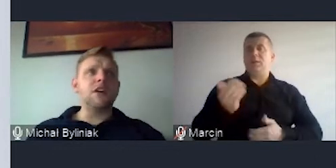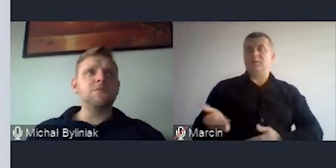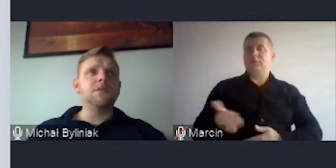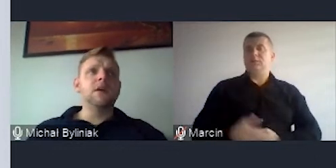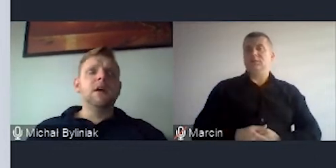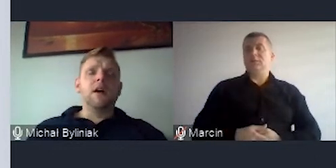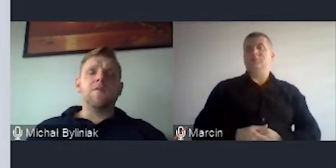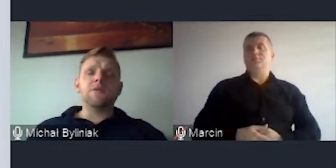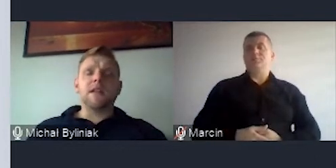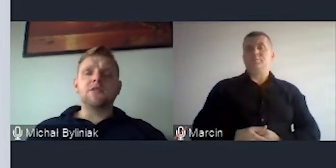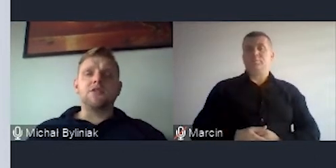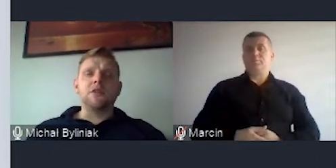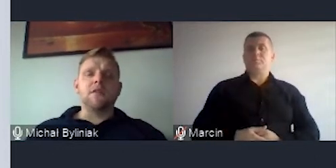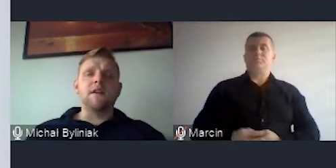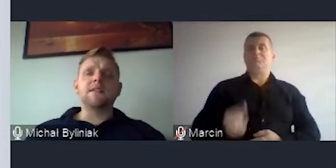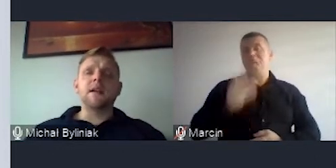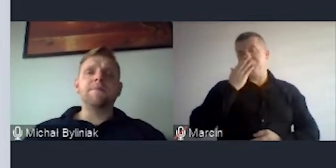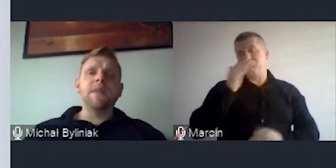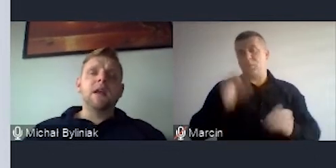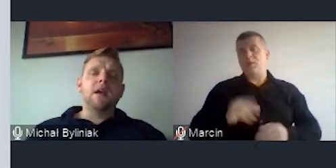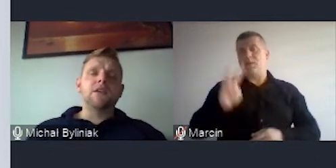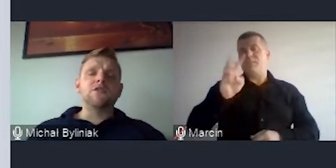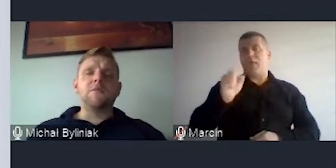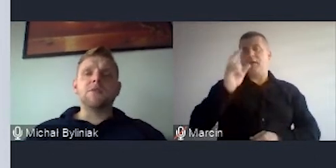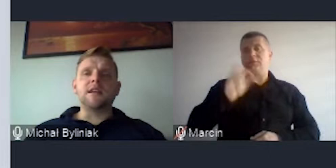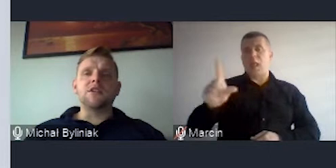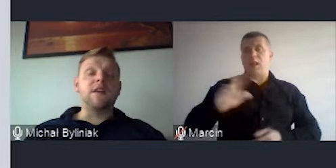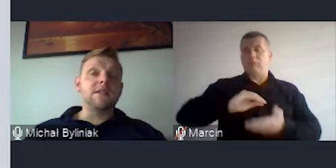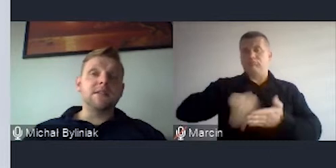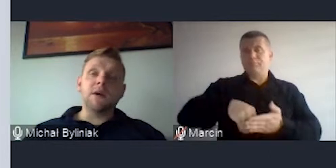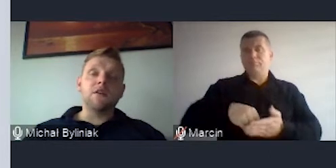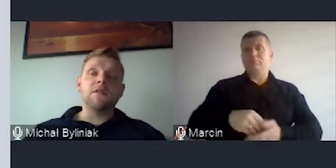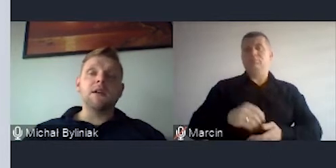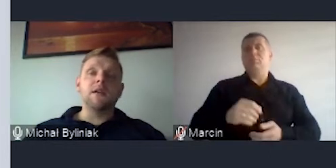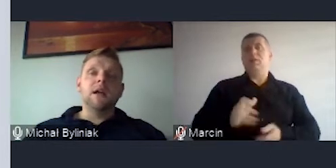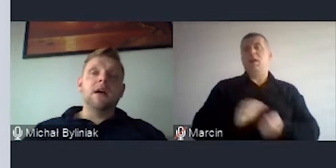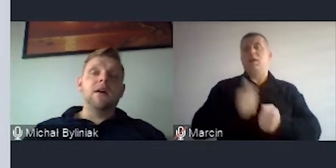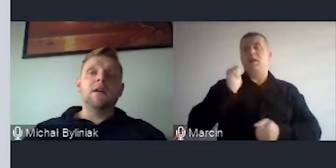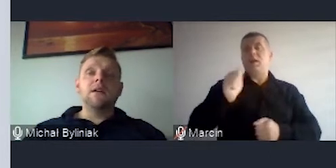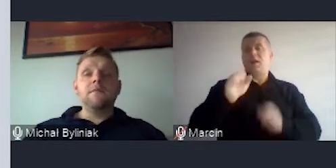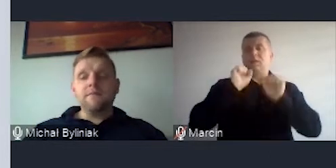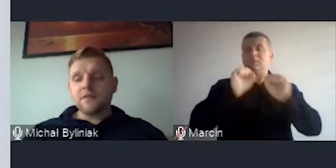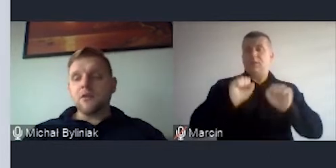chociażby w postaci weksla czy w postaci gwarancji bankowej.